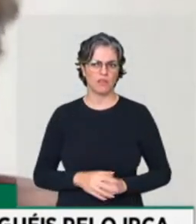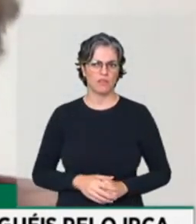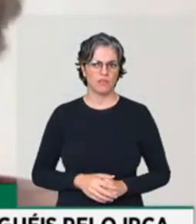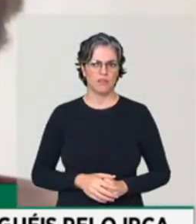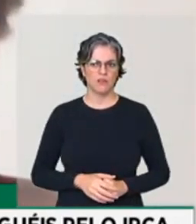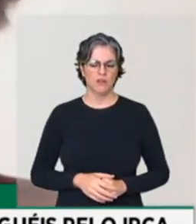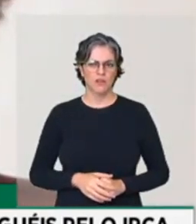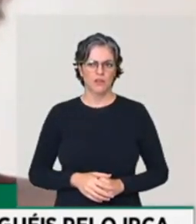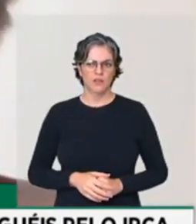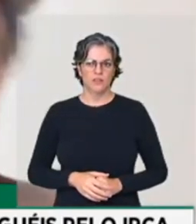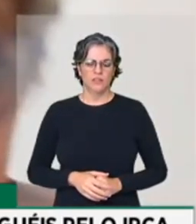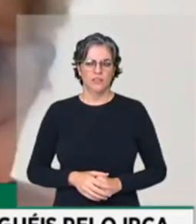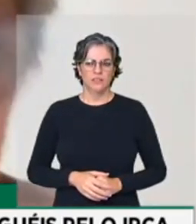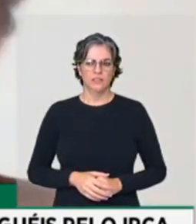ESSA LÓGICA E AGORA ESTÁ SE